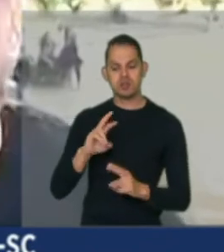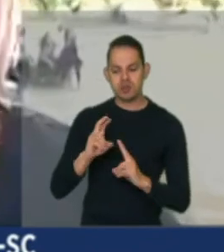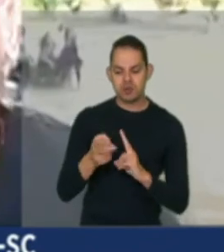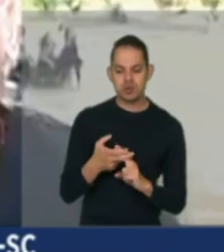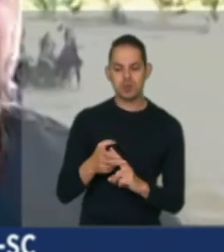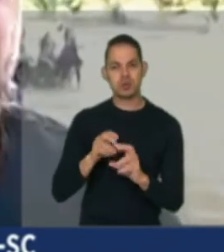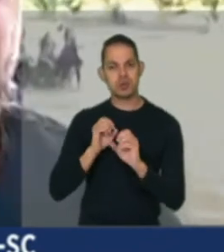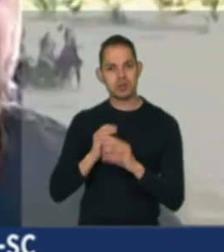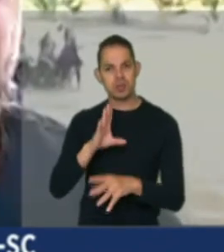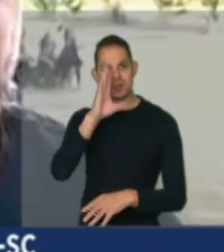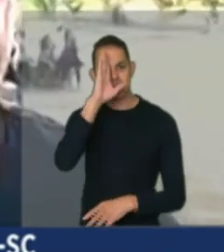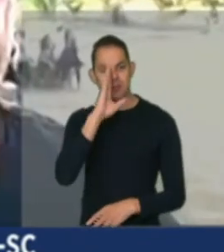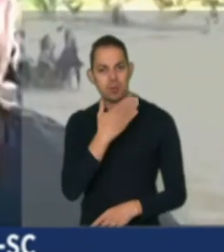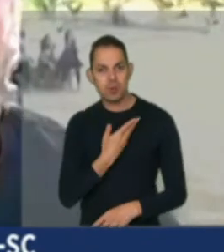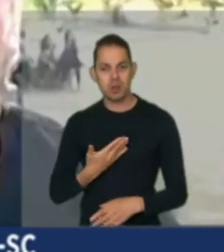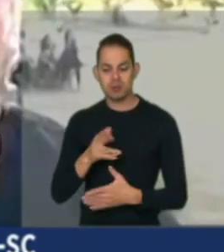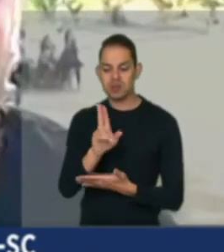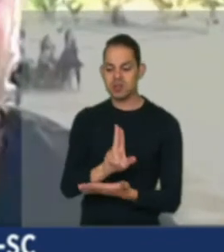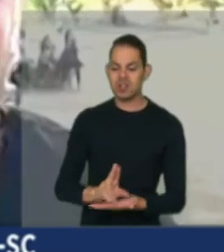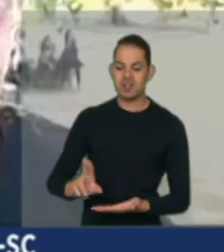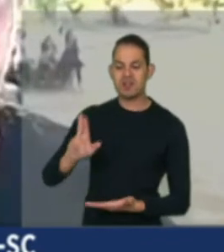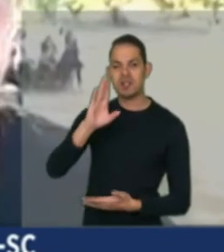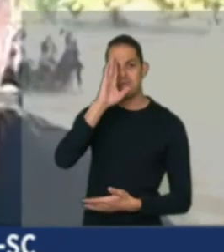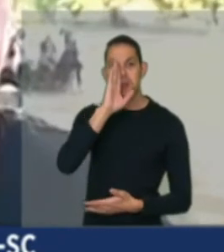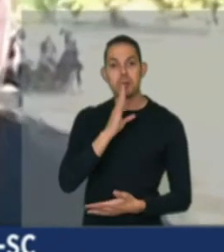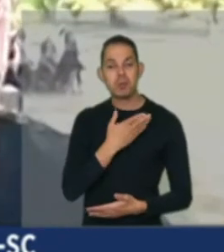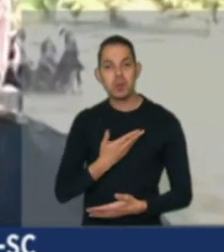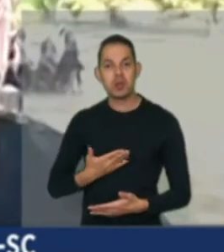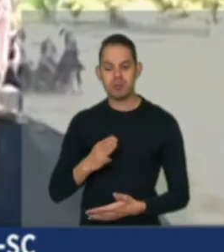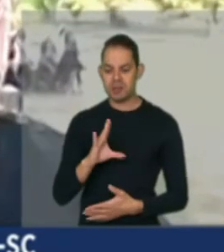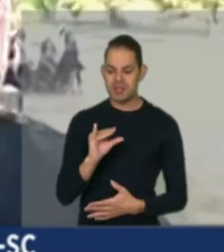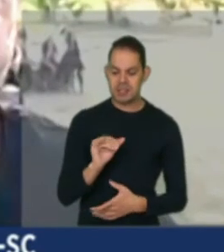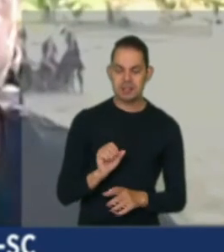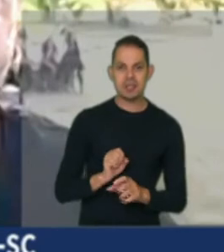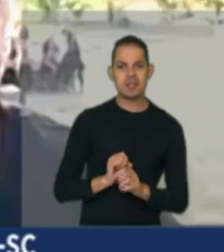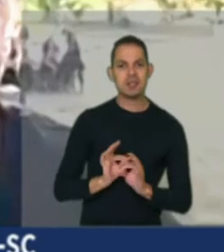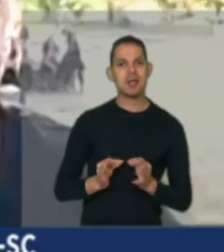CIÊNCIA E TECNOLOGIA. POR ISSO, SENHOR PRESIDENTE, SENHORES DEPUTADOS, NÃO É PEC 32 E SIM AO FUTURO DO PAÍ